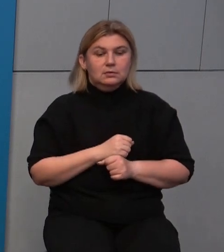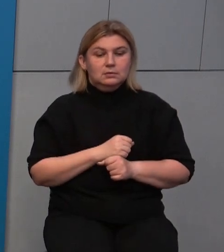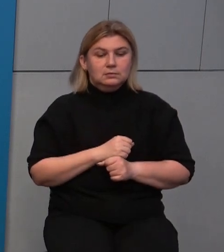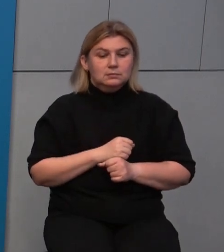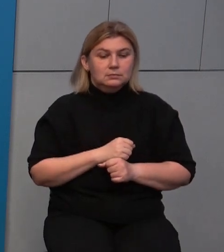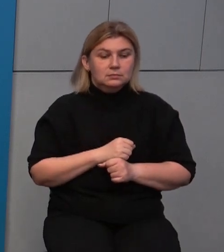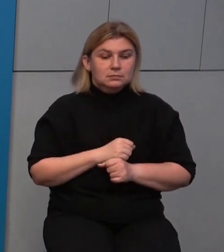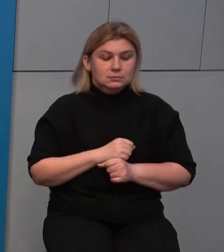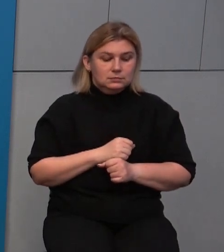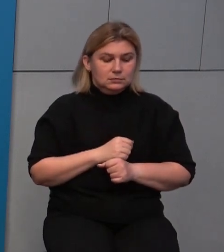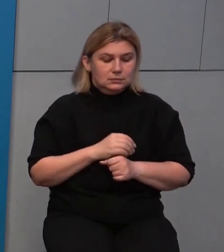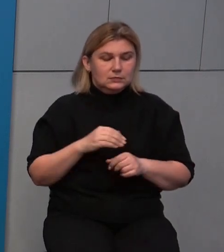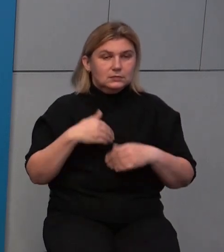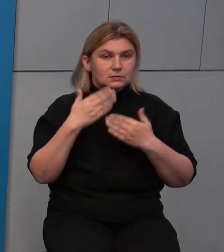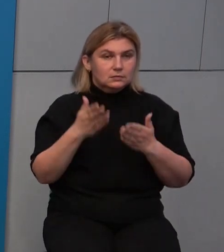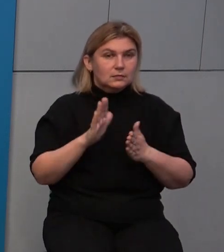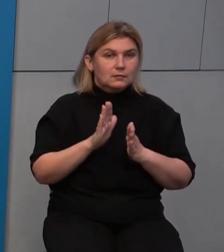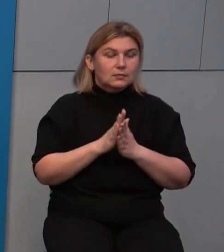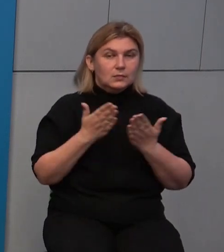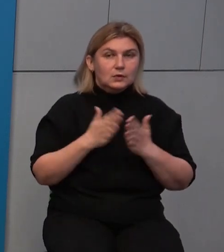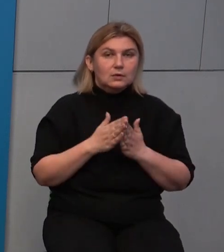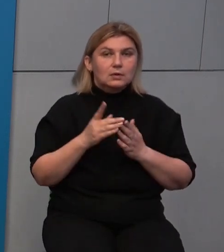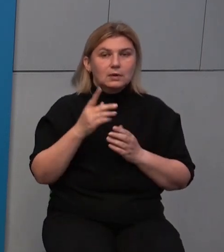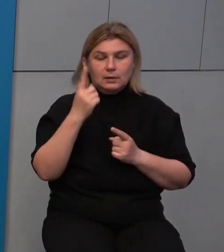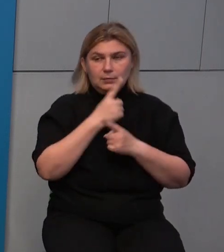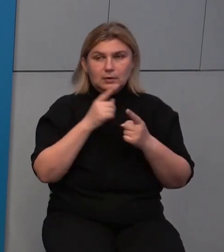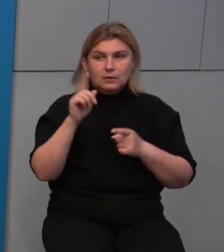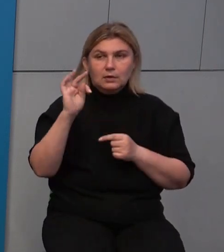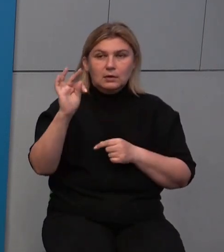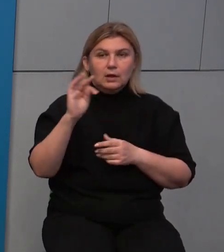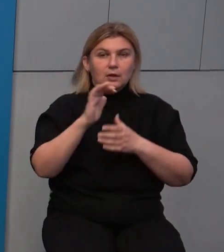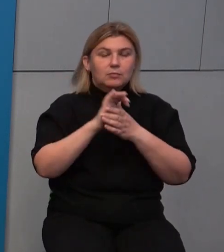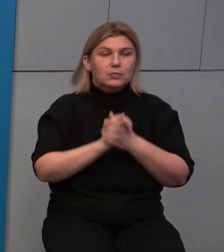było wydanie książki i wydaje mi się, że jego przyjaciele po prostu zorganizowali